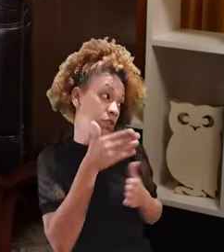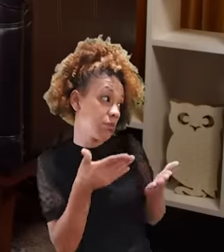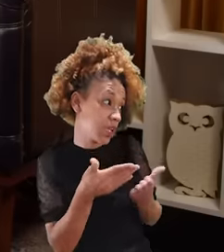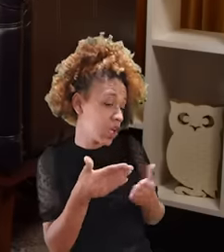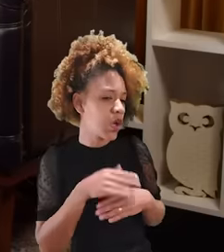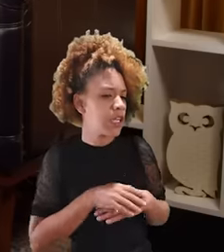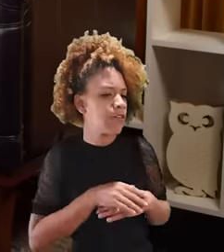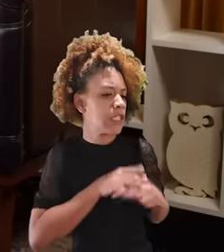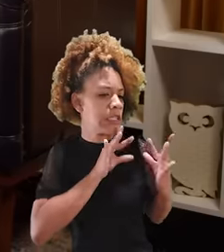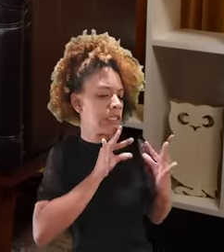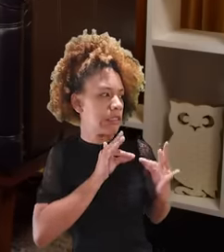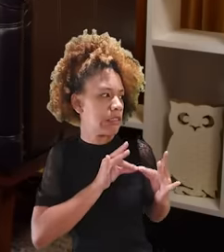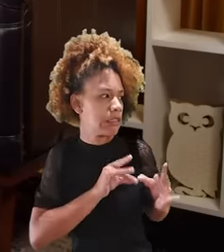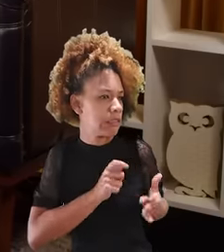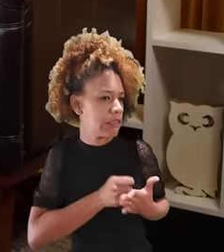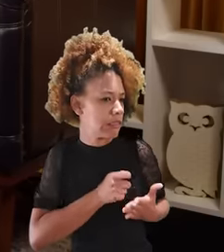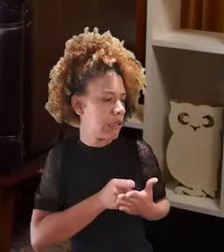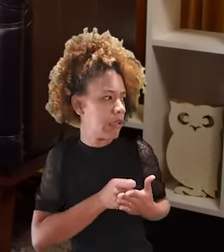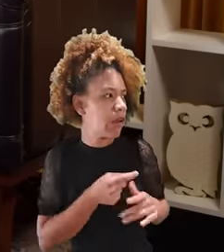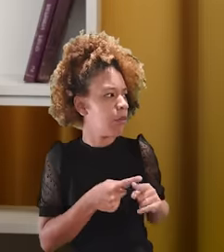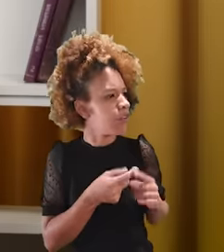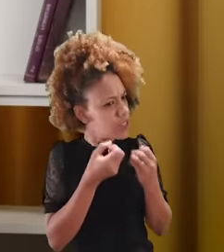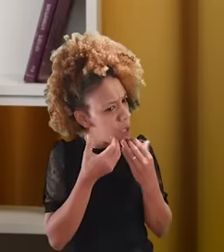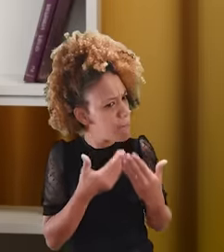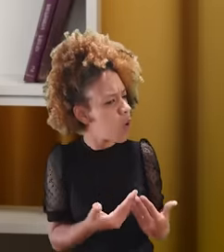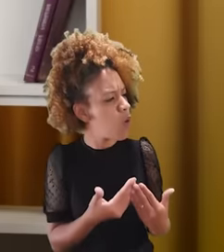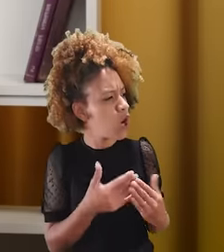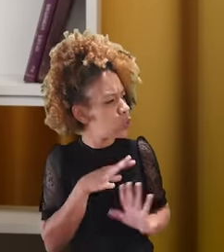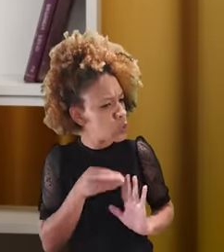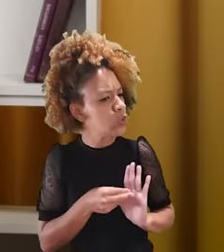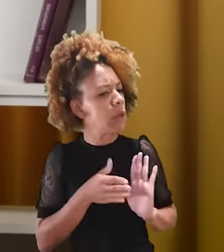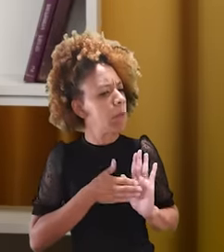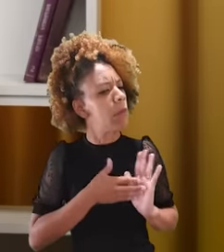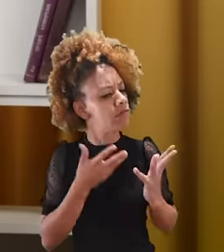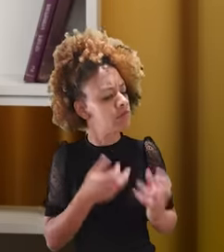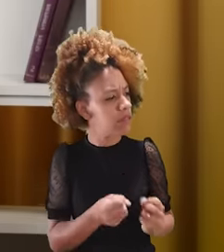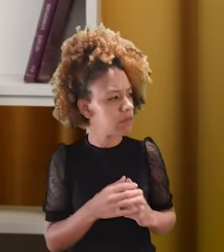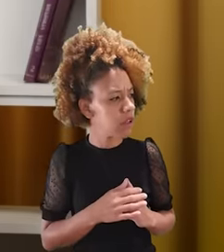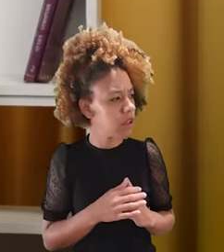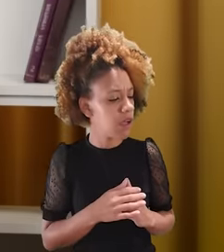exigente S porque você é muito boa nas coisas que você propõe se a fazer a gente vai ver a